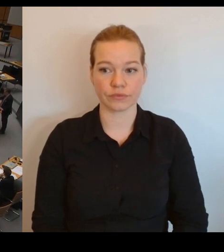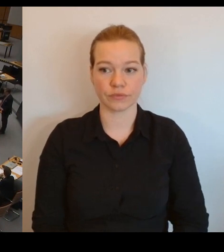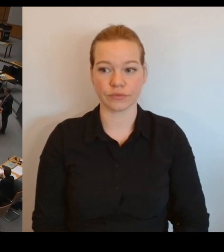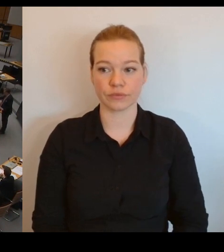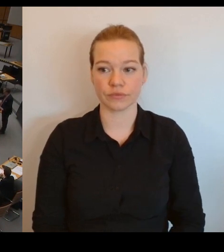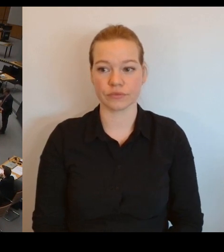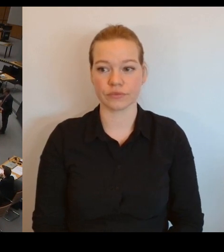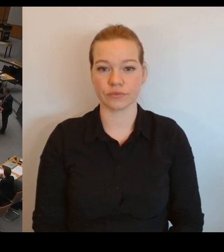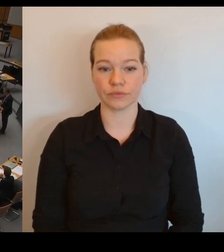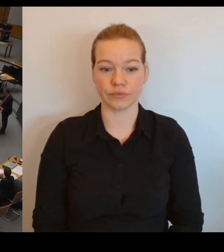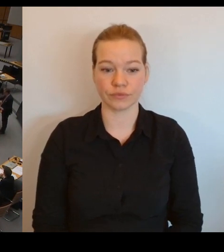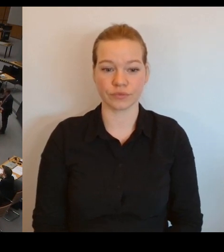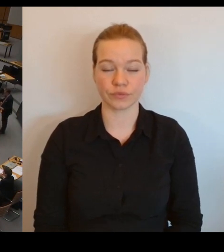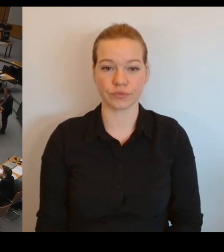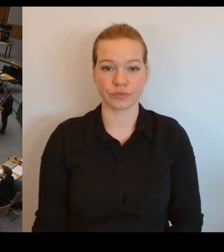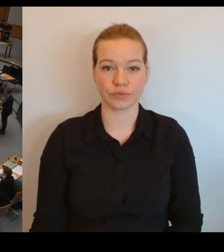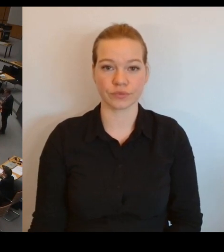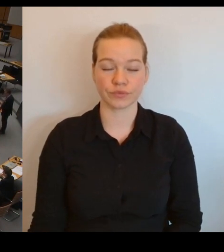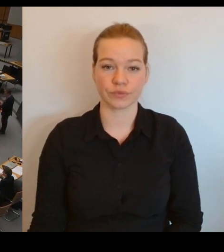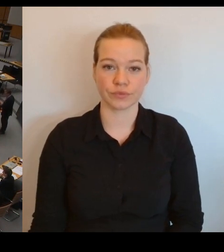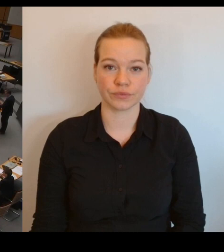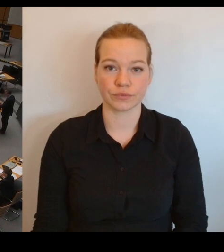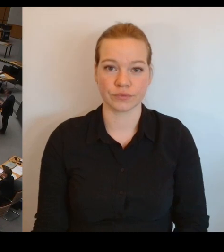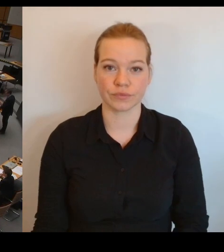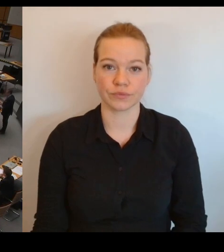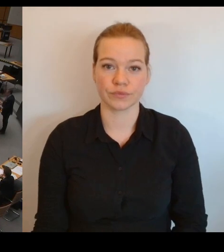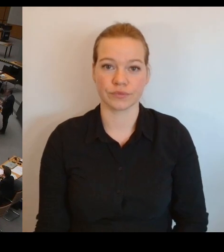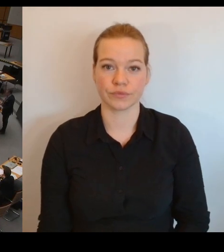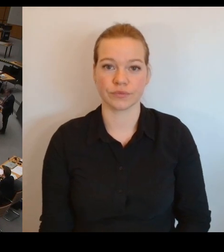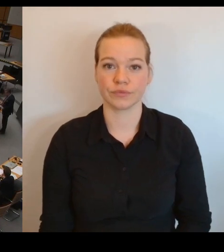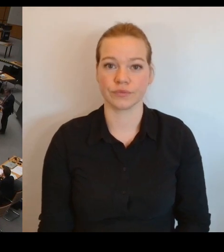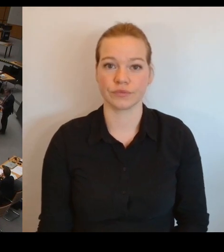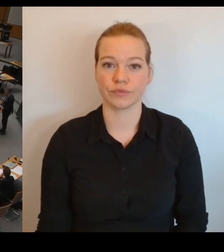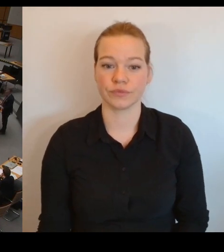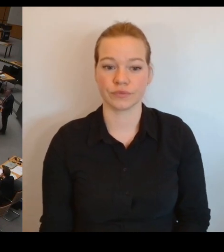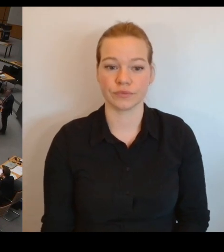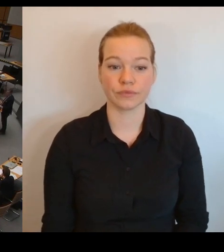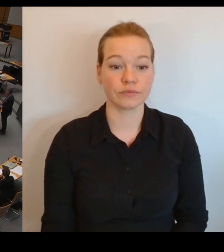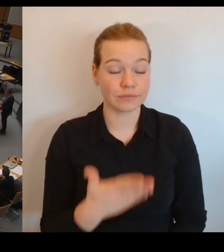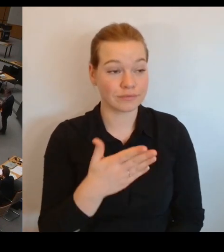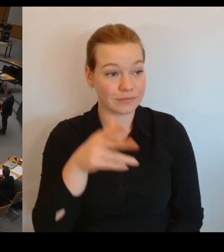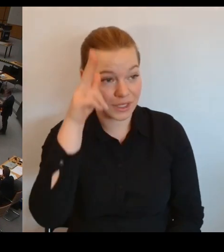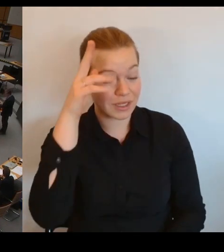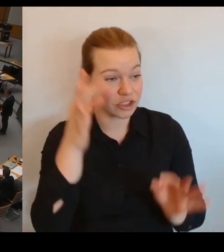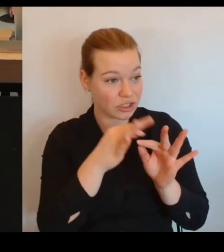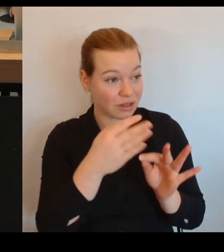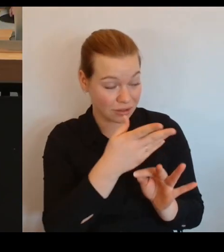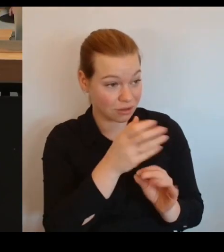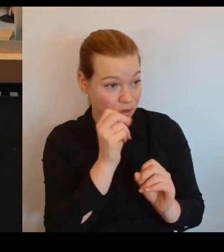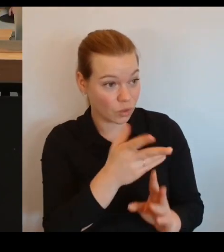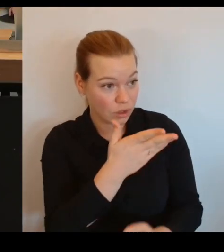Haben wir es? Herr Schneider? Geht. Sehr verehrte Frau Präsidentin! Liebe Kolleginnen und Kollegen! Liebe Berlinerinnen und Berliner!